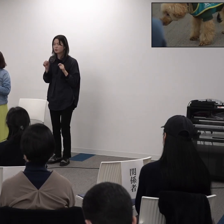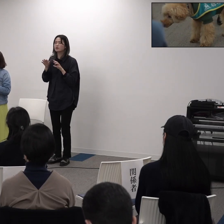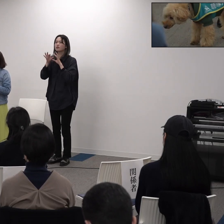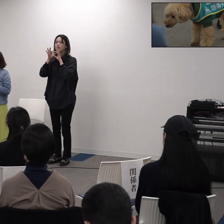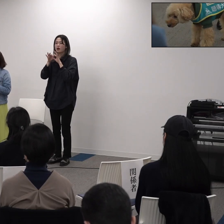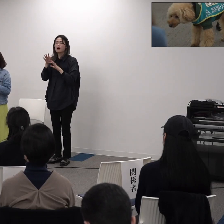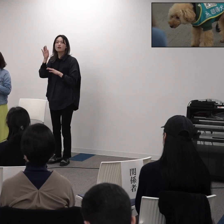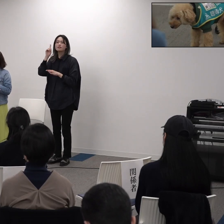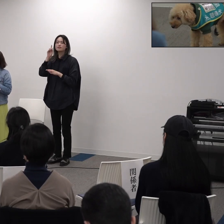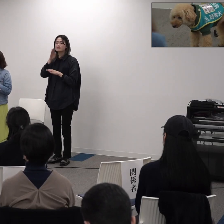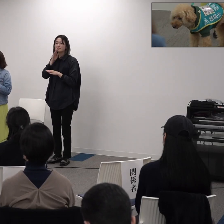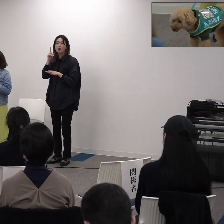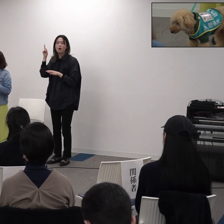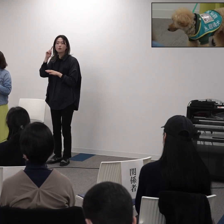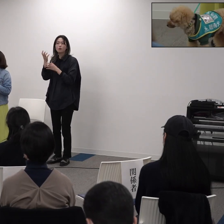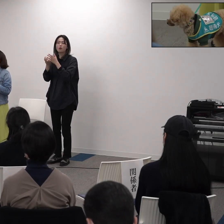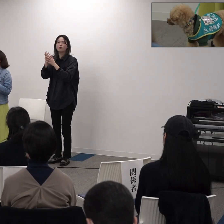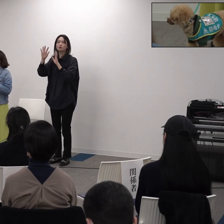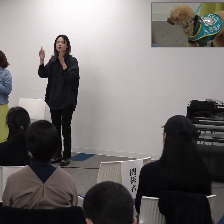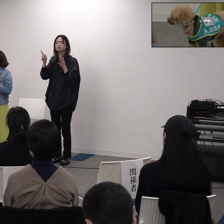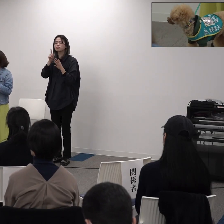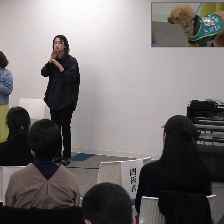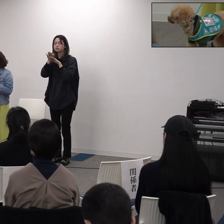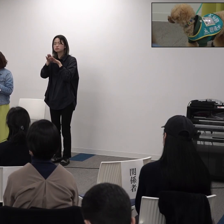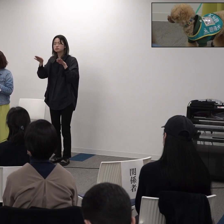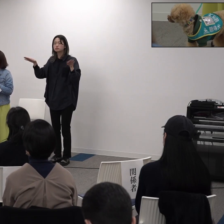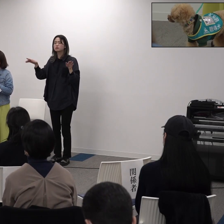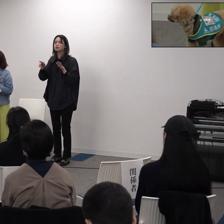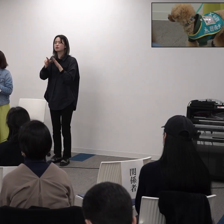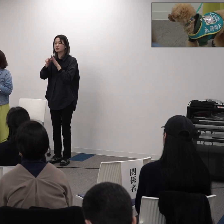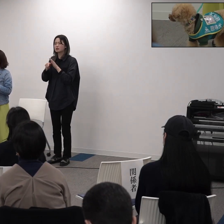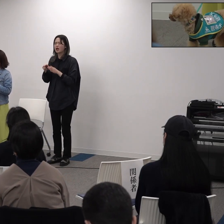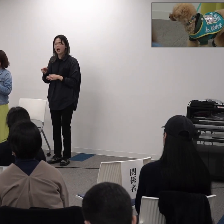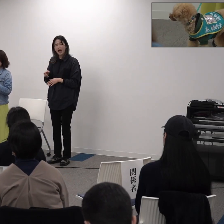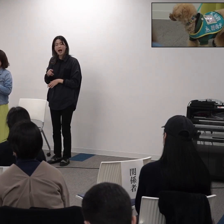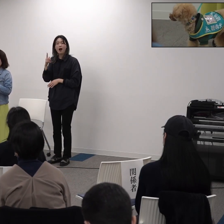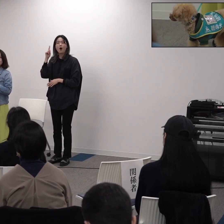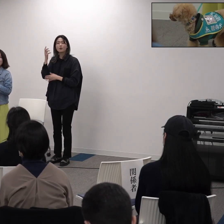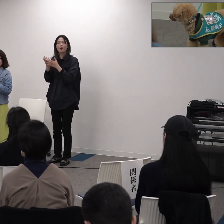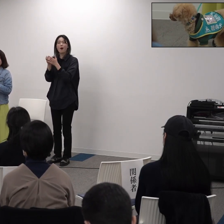私は 音が起こったときこの子が教えてくれる